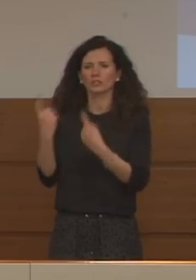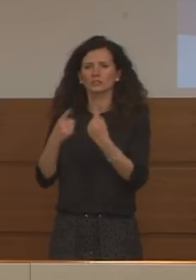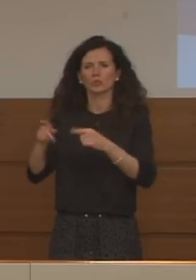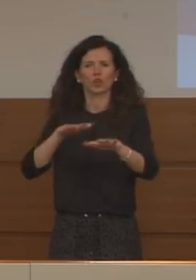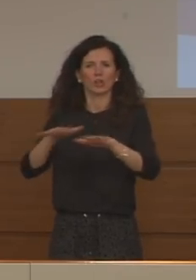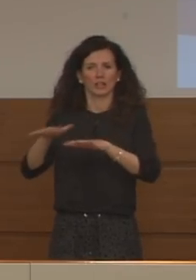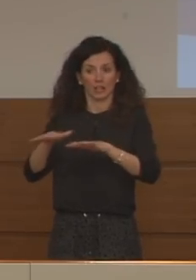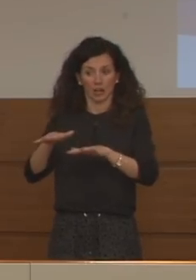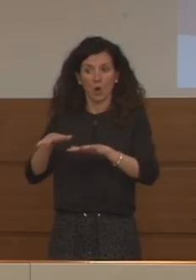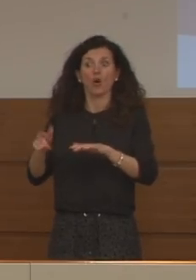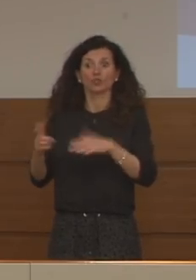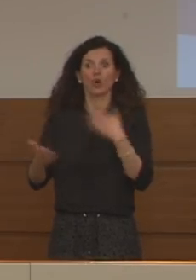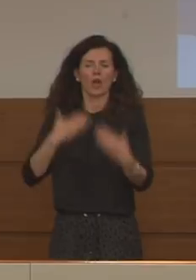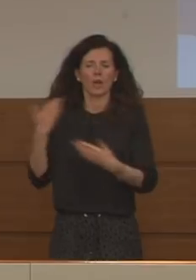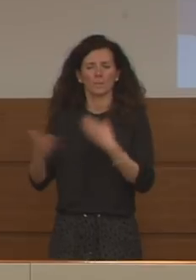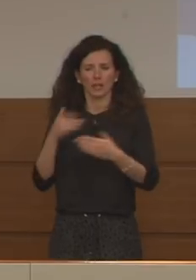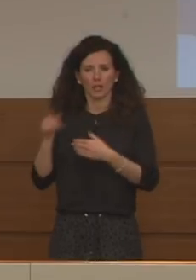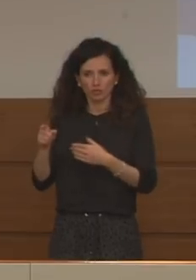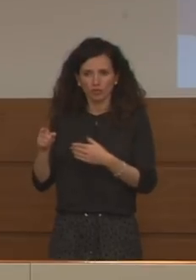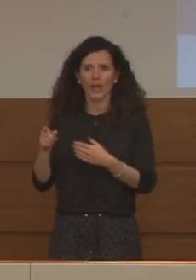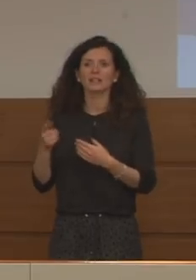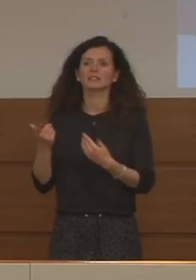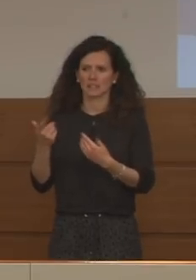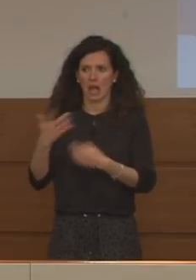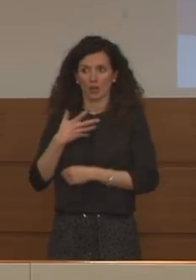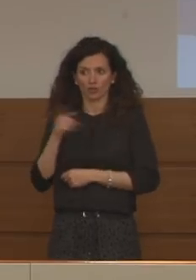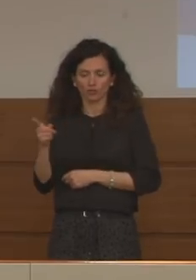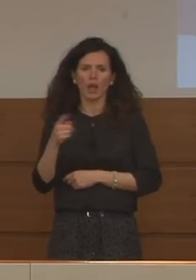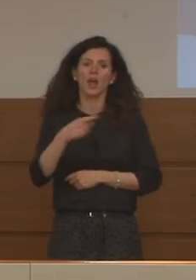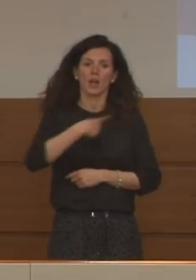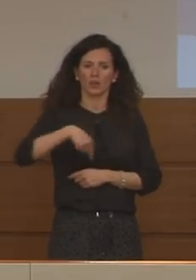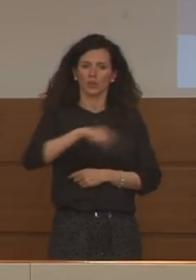emergenza, questa epidemia il nostro sistema di protezione civile